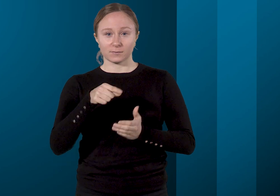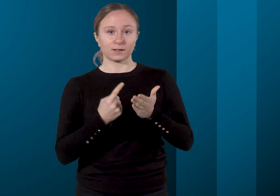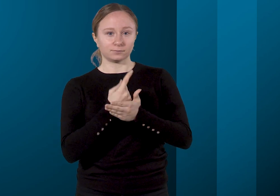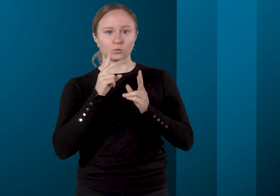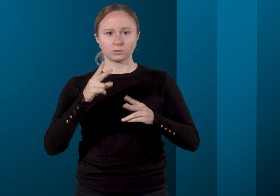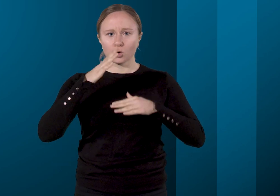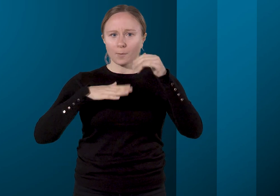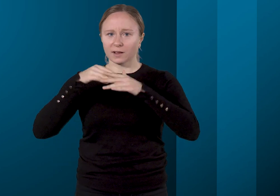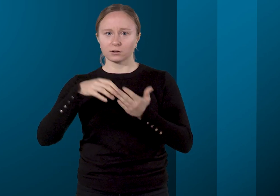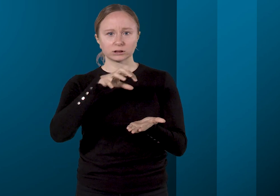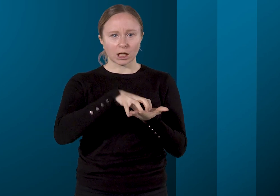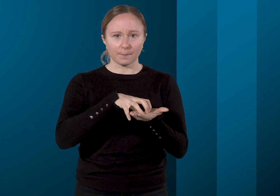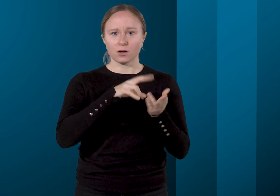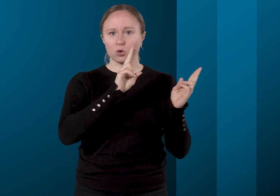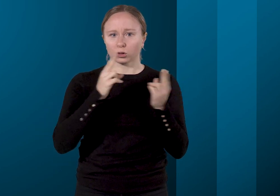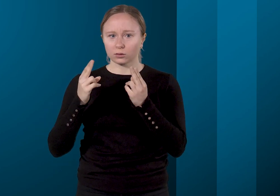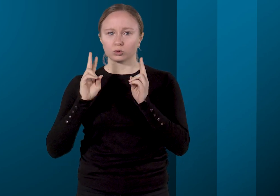Vid tillfället uppdaterades samhällets nyheter, -